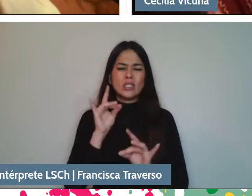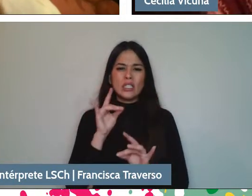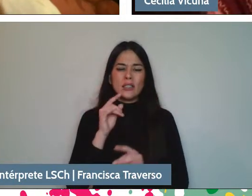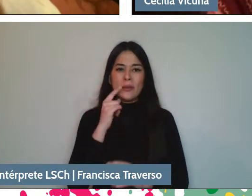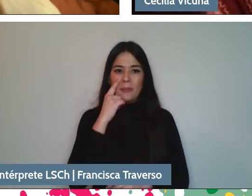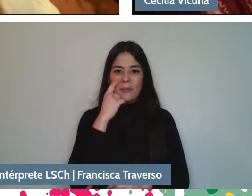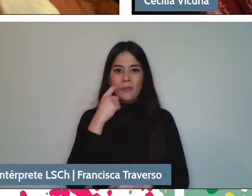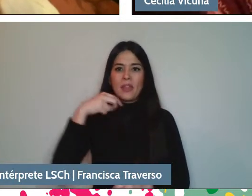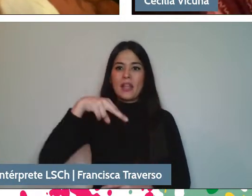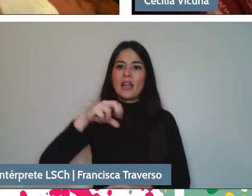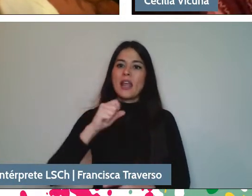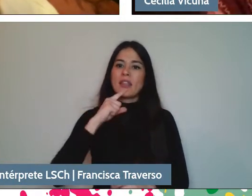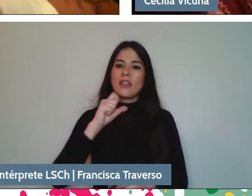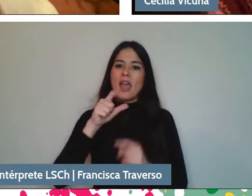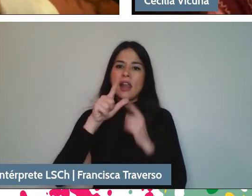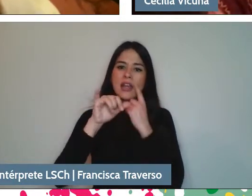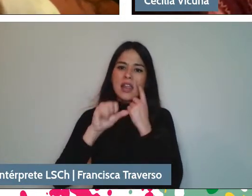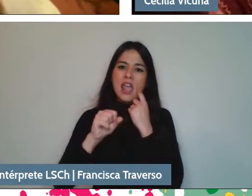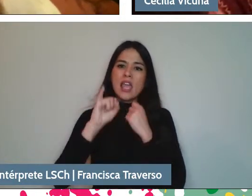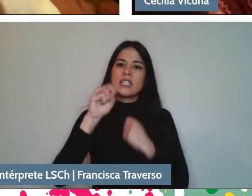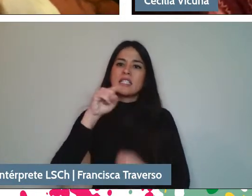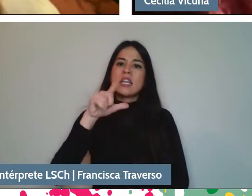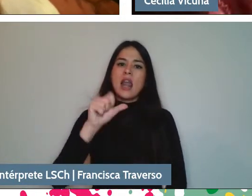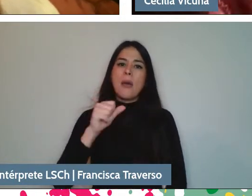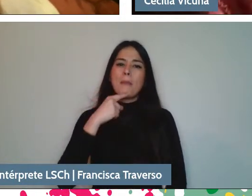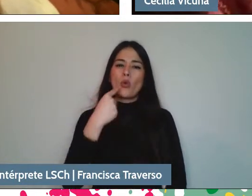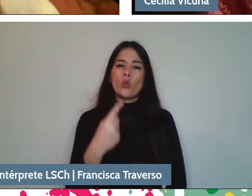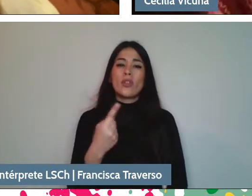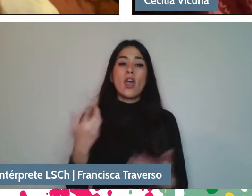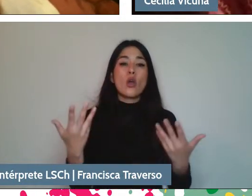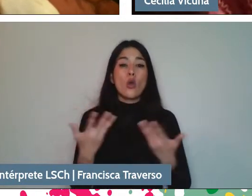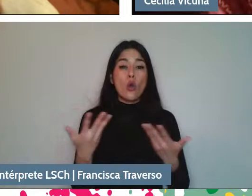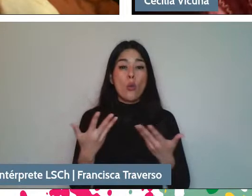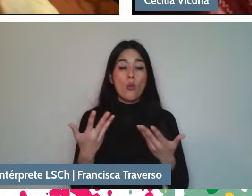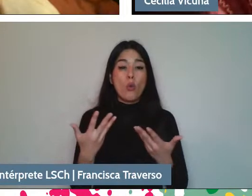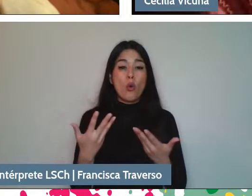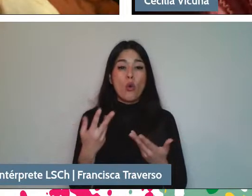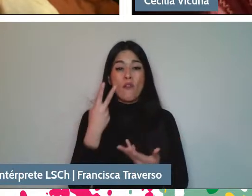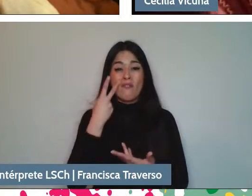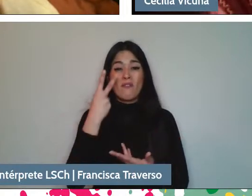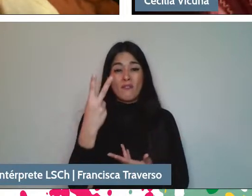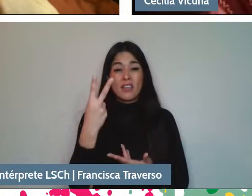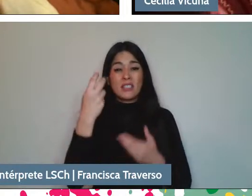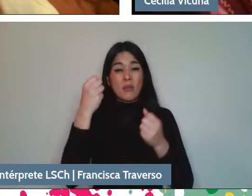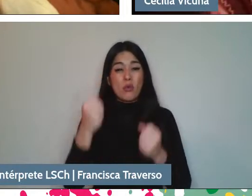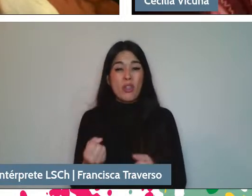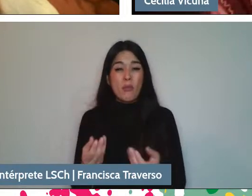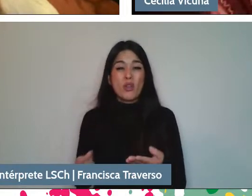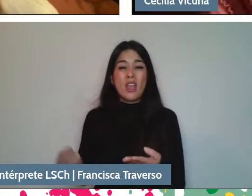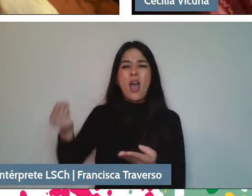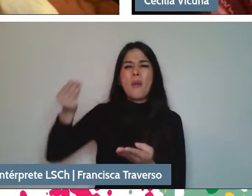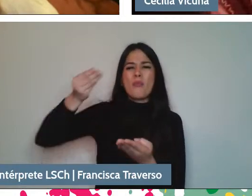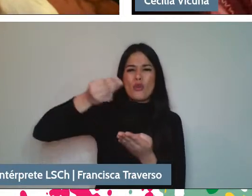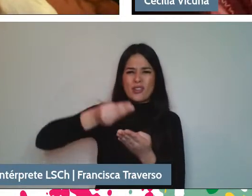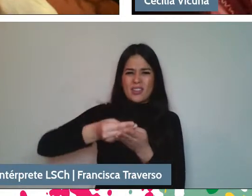Natalia Isla pregunta: "¿Cómo ves que podemos aportar al tejido de artistas chilenos